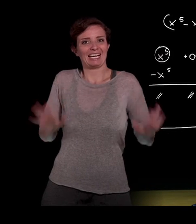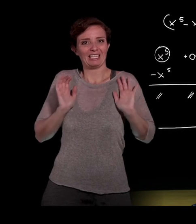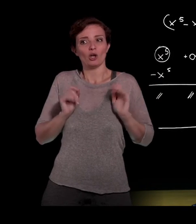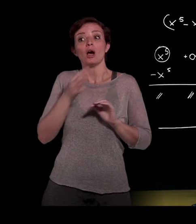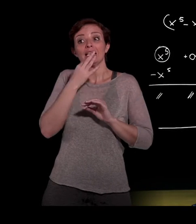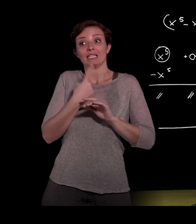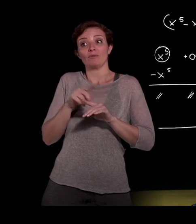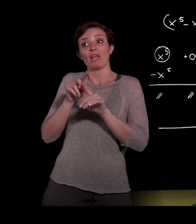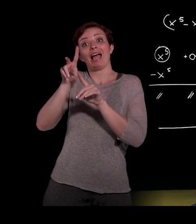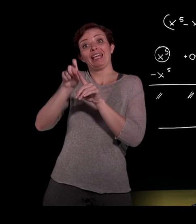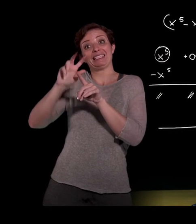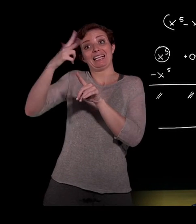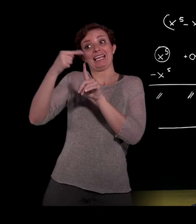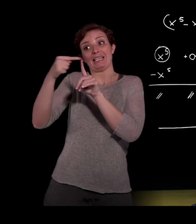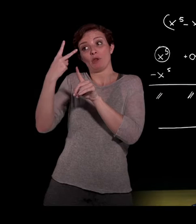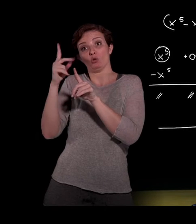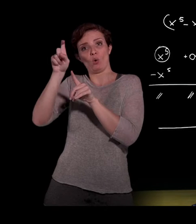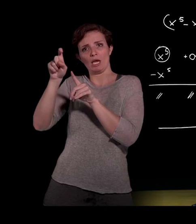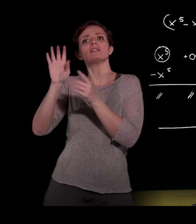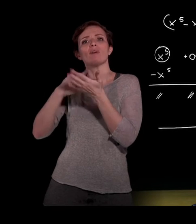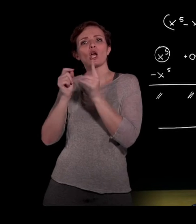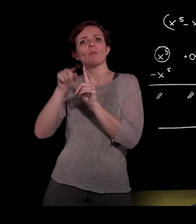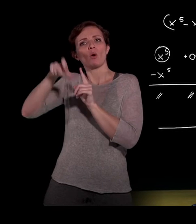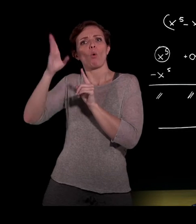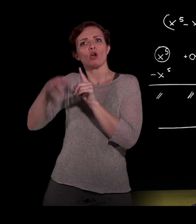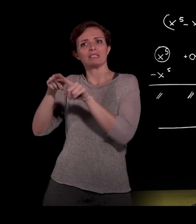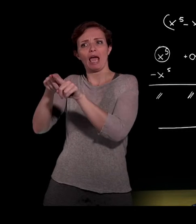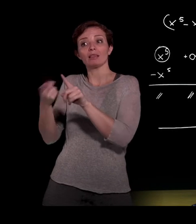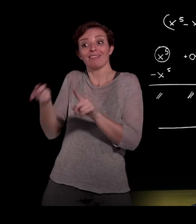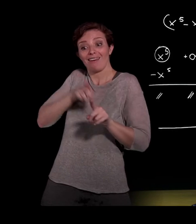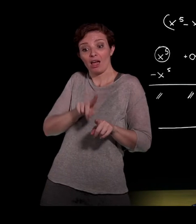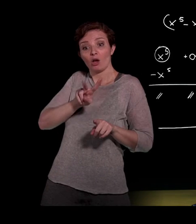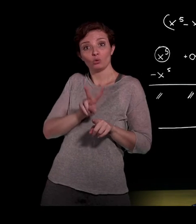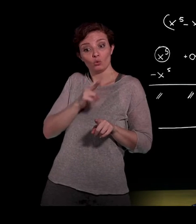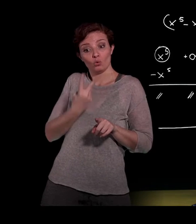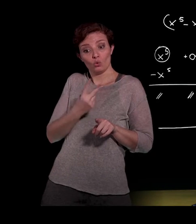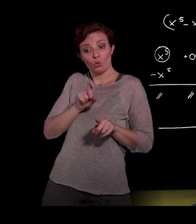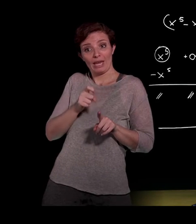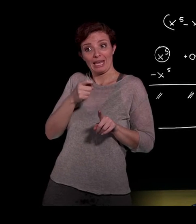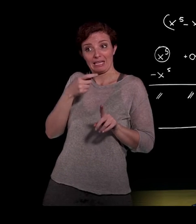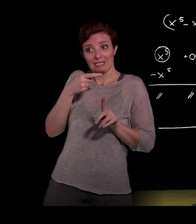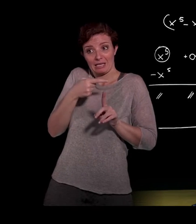x³-2x rappresenta il quoziente, mentre 2x+1 rappresenta il resto della divisione.